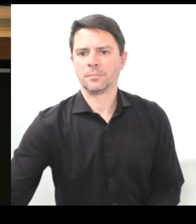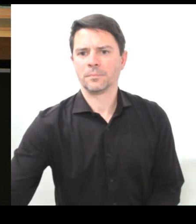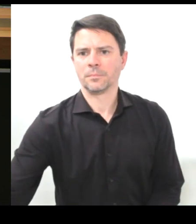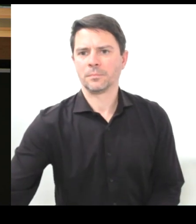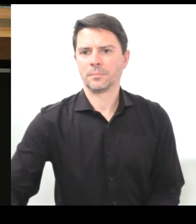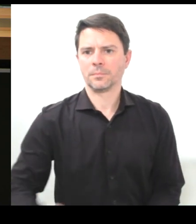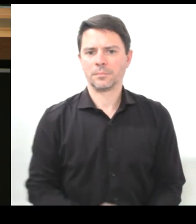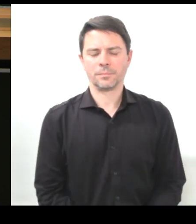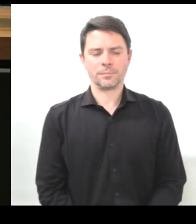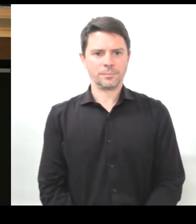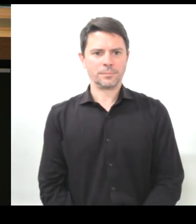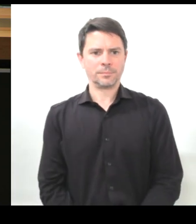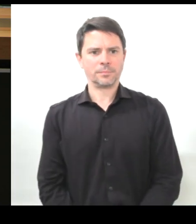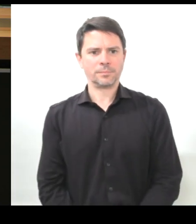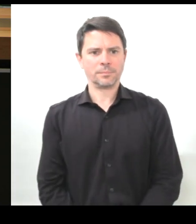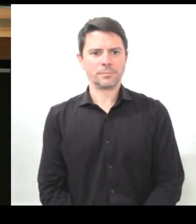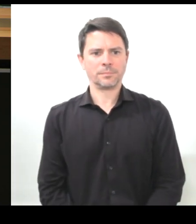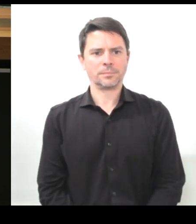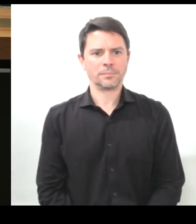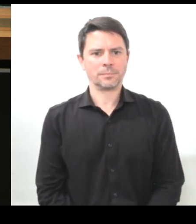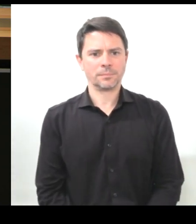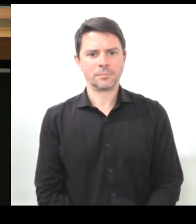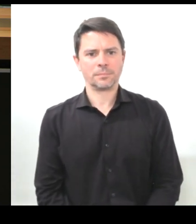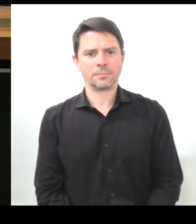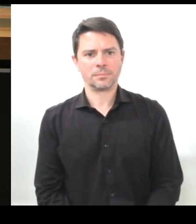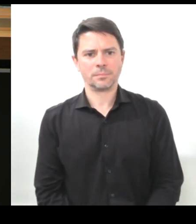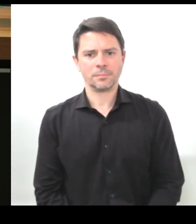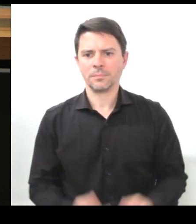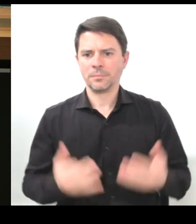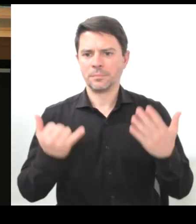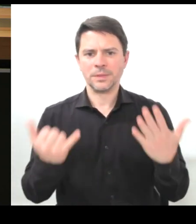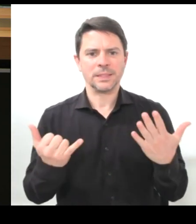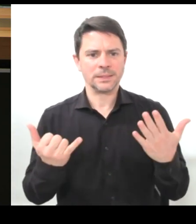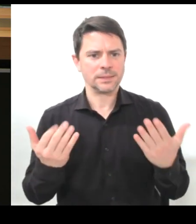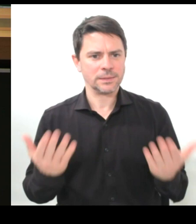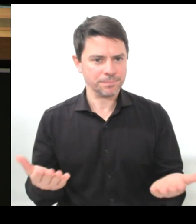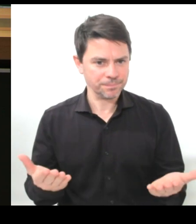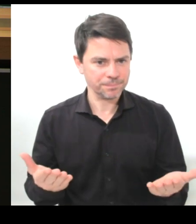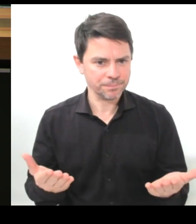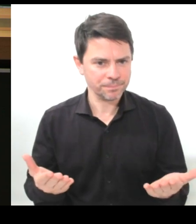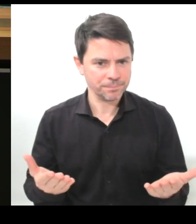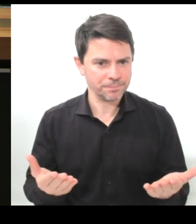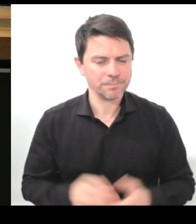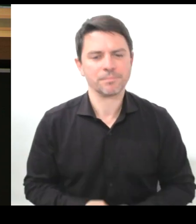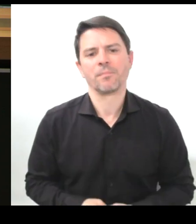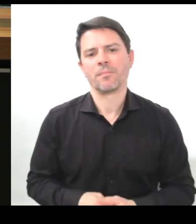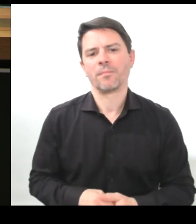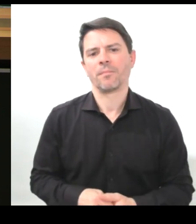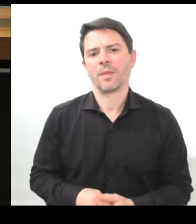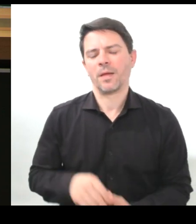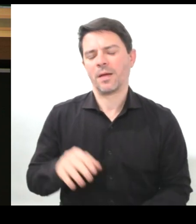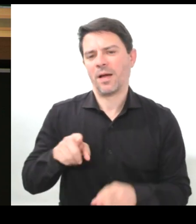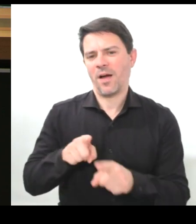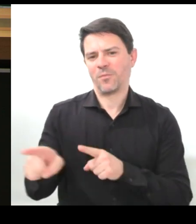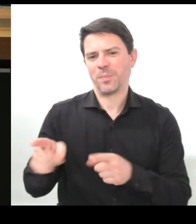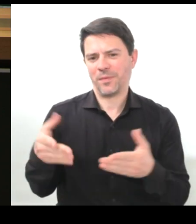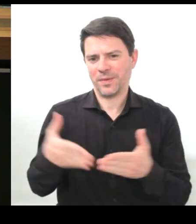Berlin, eine organisierten Verantwortungslosigkeit im Landn und in den Bezirken, die dieser Senat zu verantworten hat.